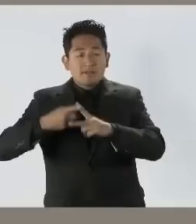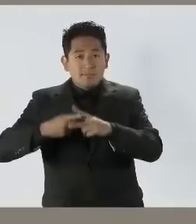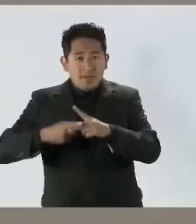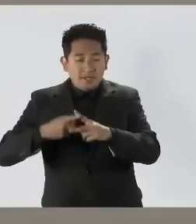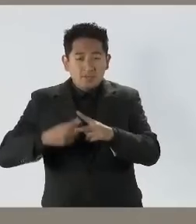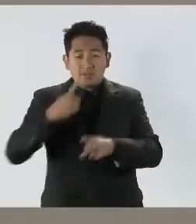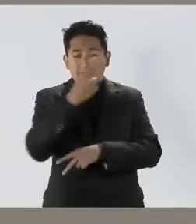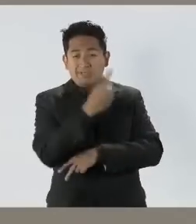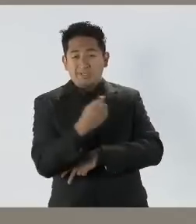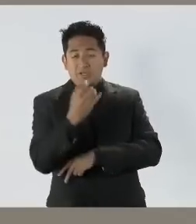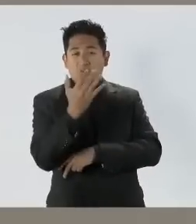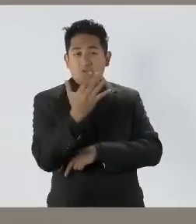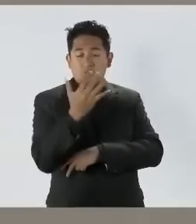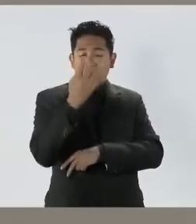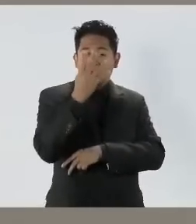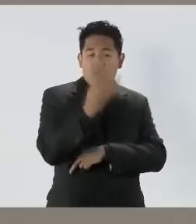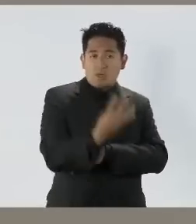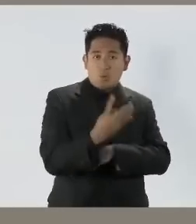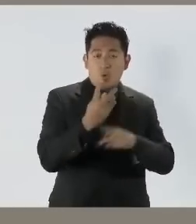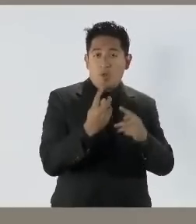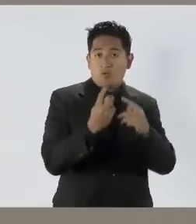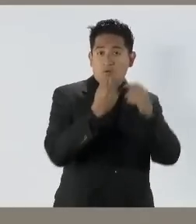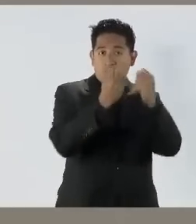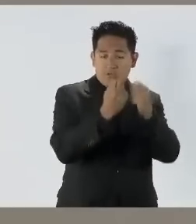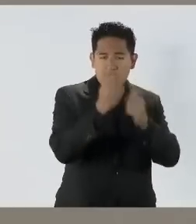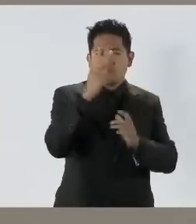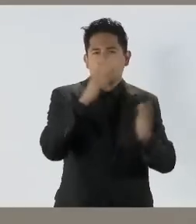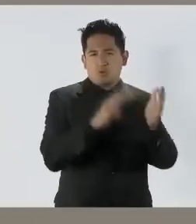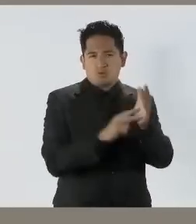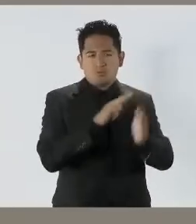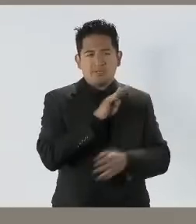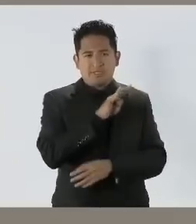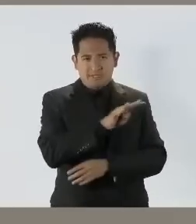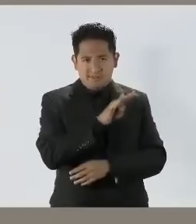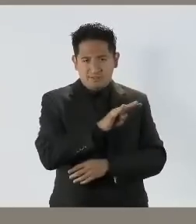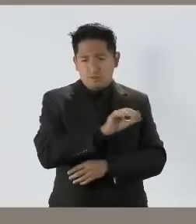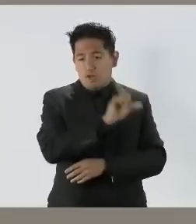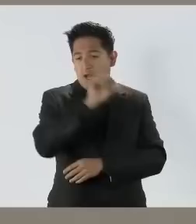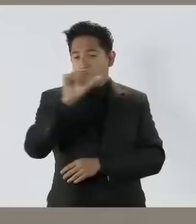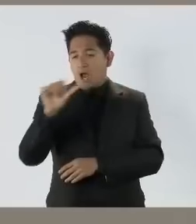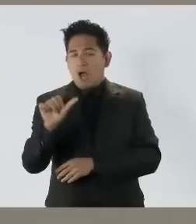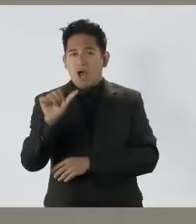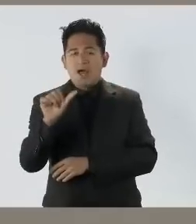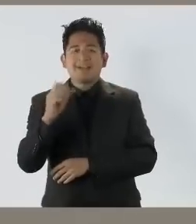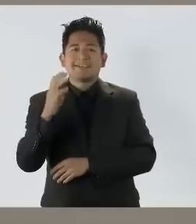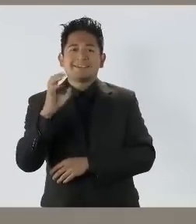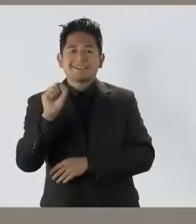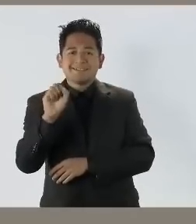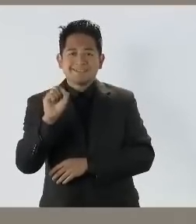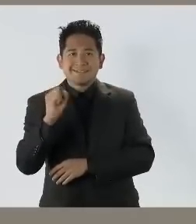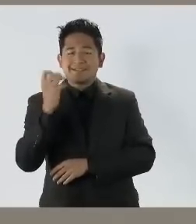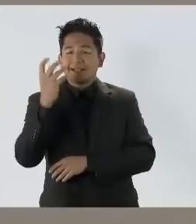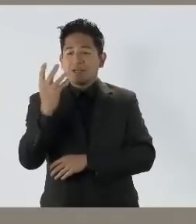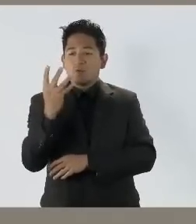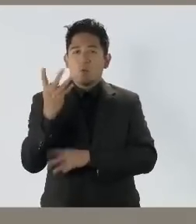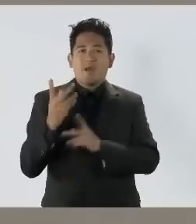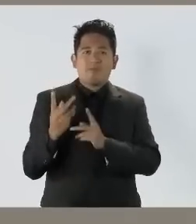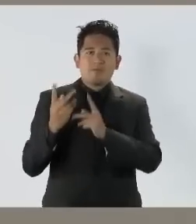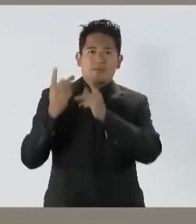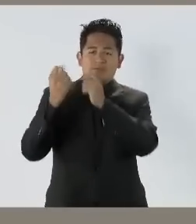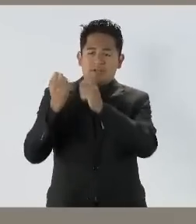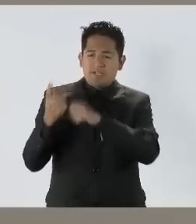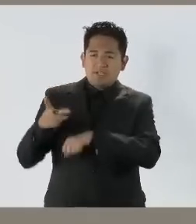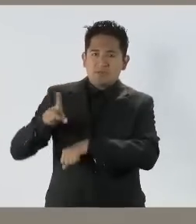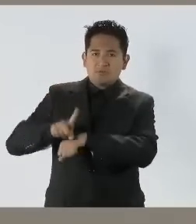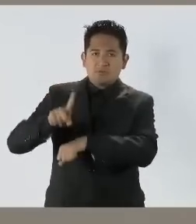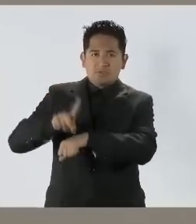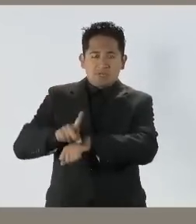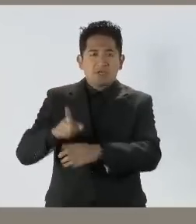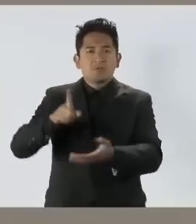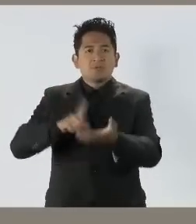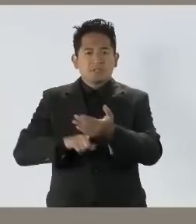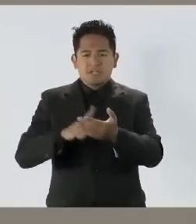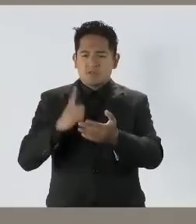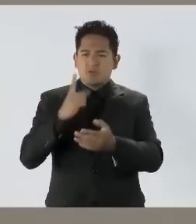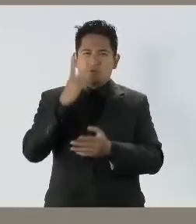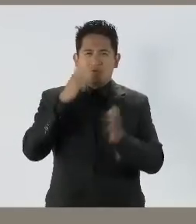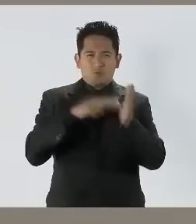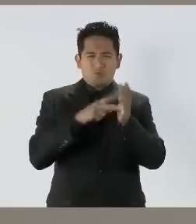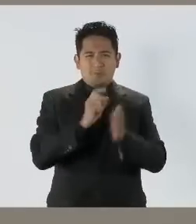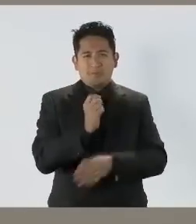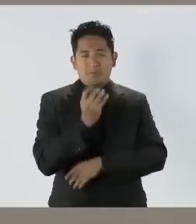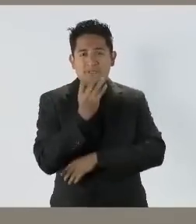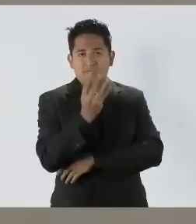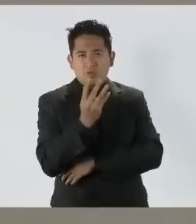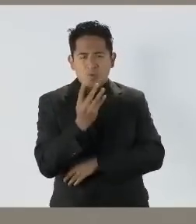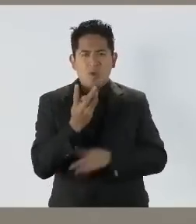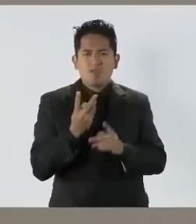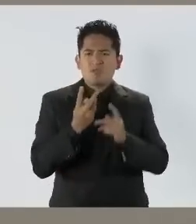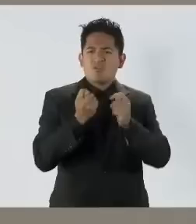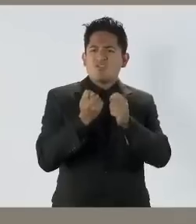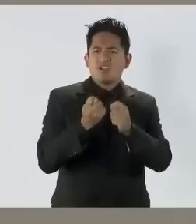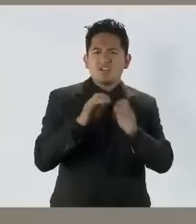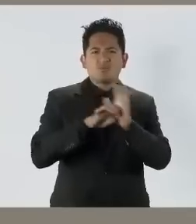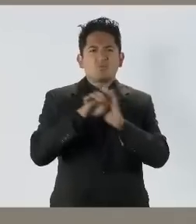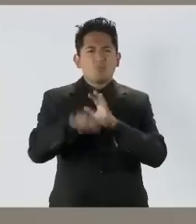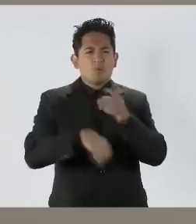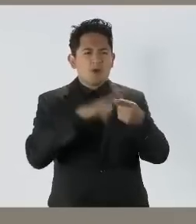54 delitos en 2019 a 64 delitos diarios En 2024 delitos como el robo de pasajero a bordo de